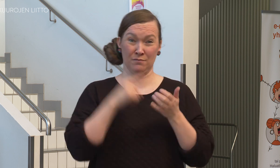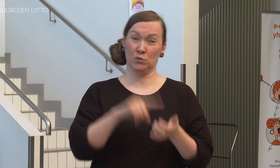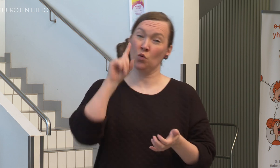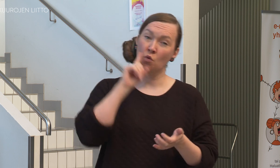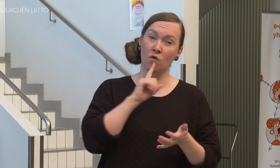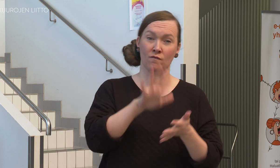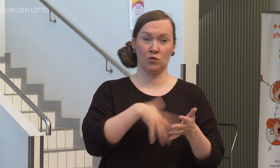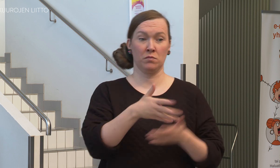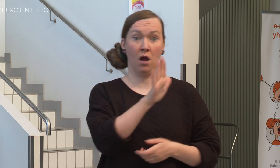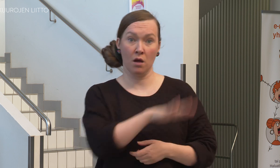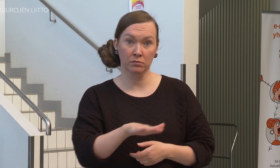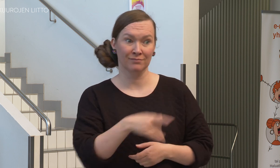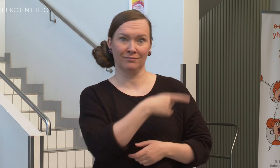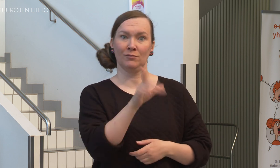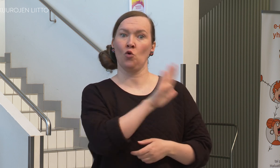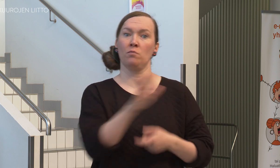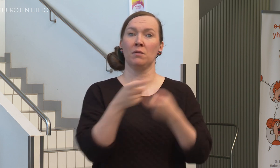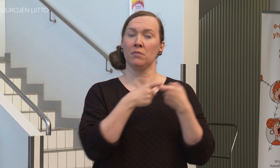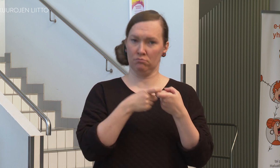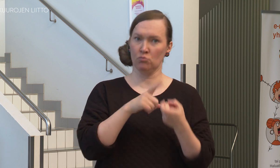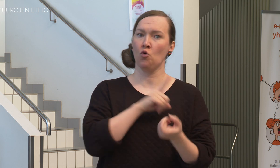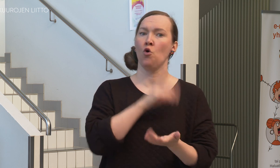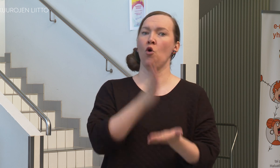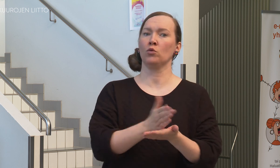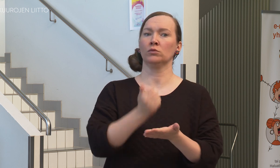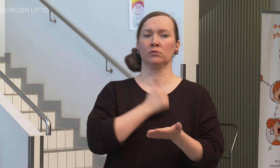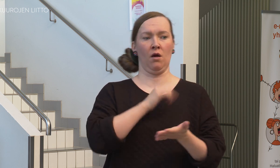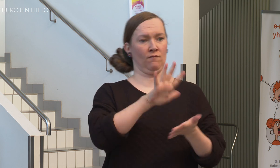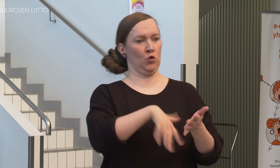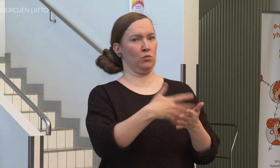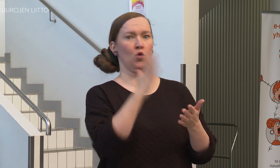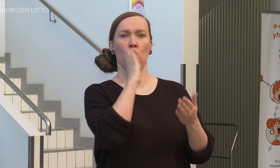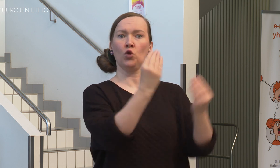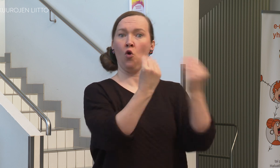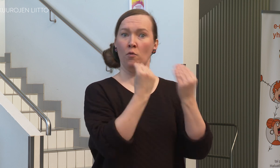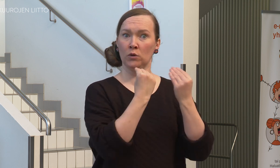Esimerkiksi kuurojen ja viittomakielisten lasten ja perheiden oikeus saada viittomakieltä kotiopetuksena.